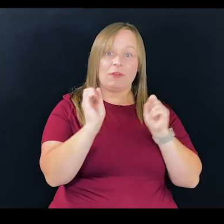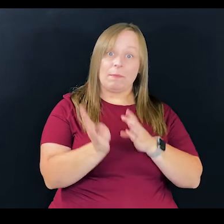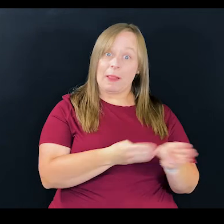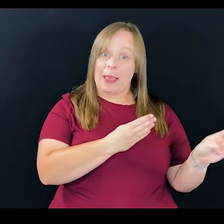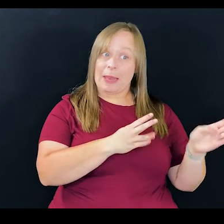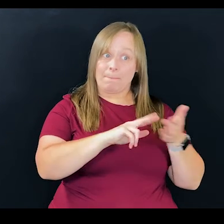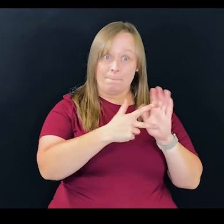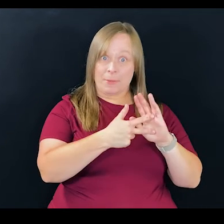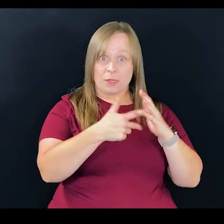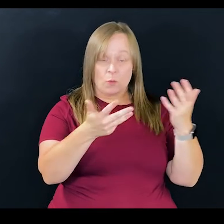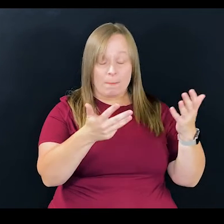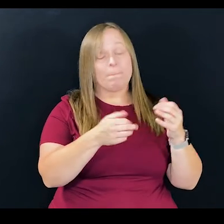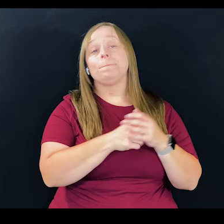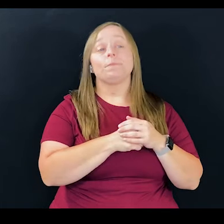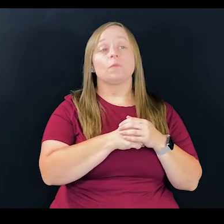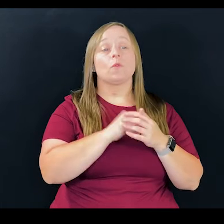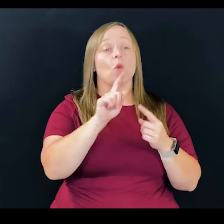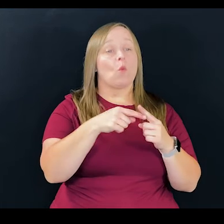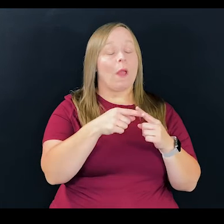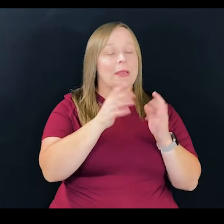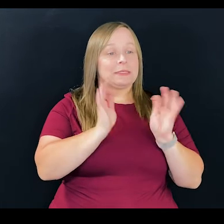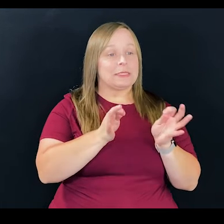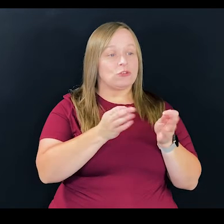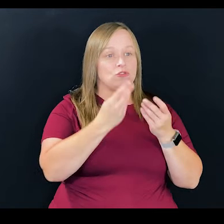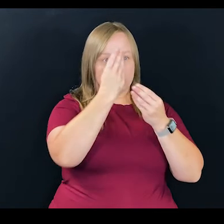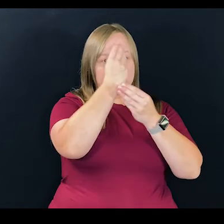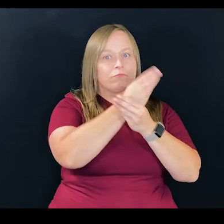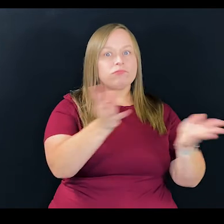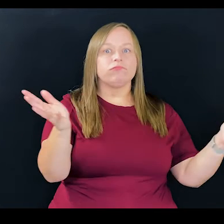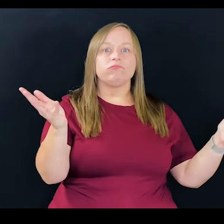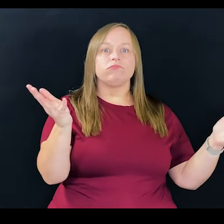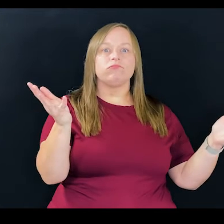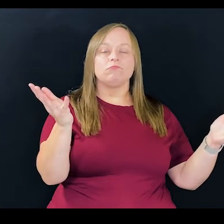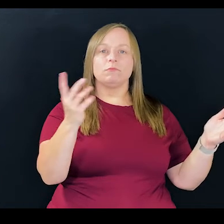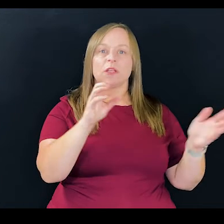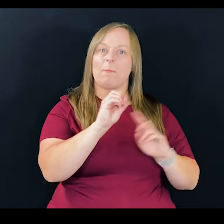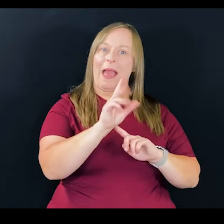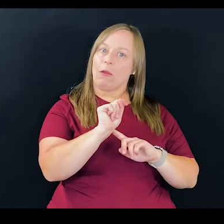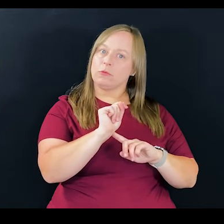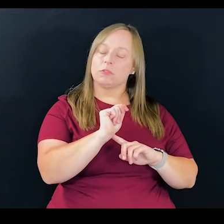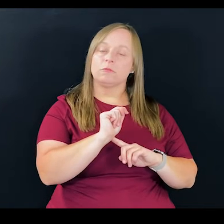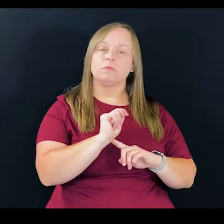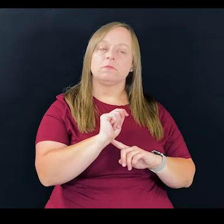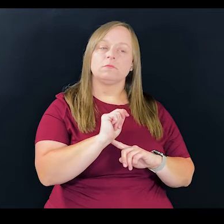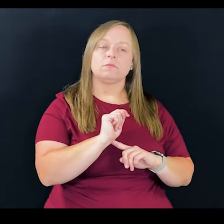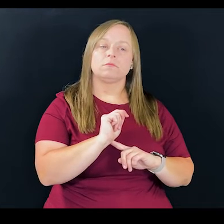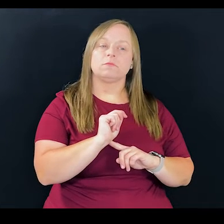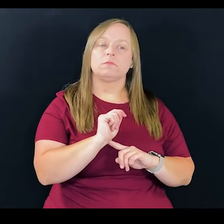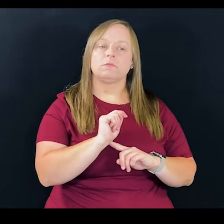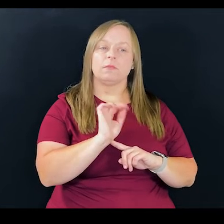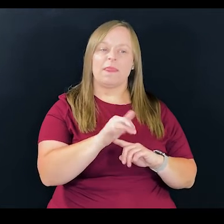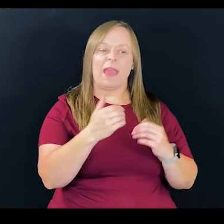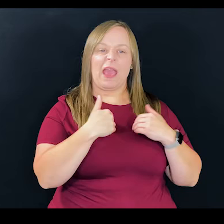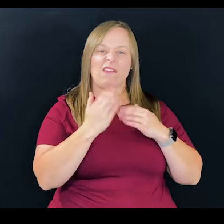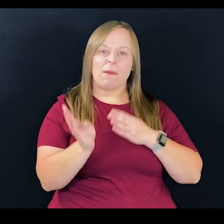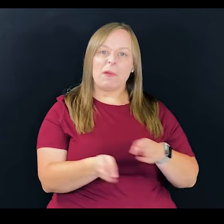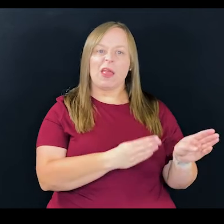y ese plan de seguridad significa que, a la decisión de decir que va a salir del armario,